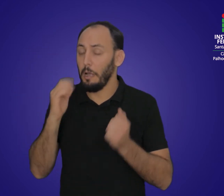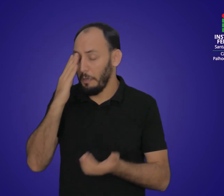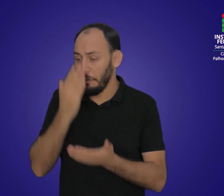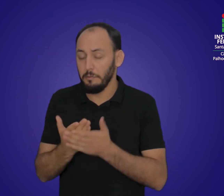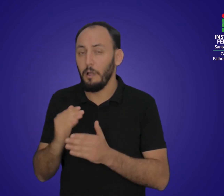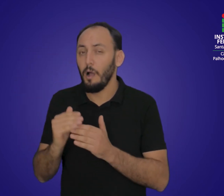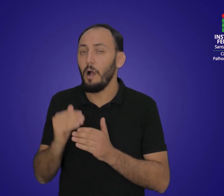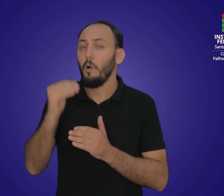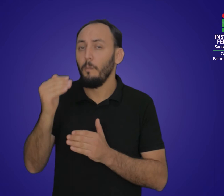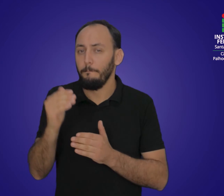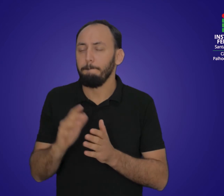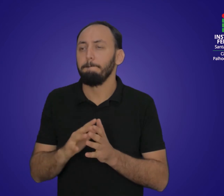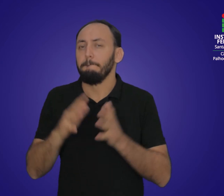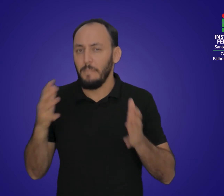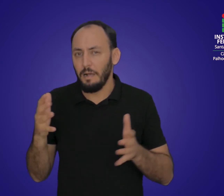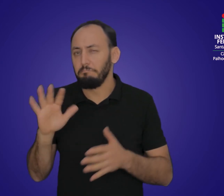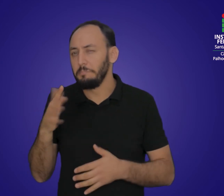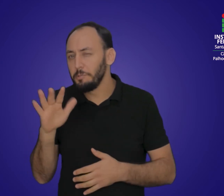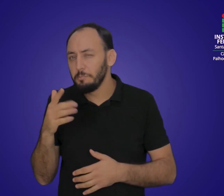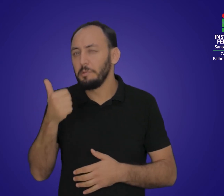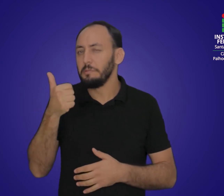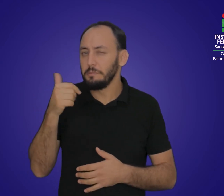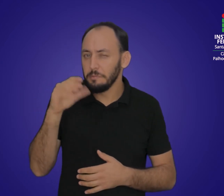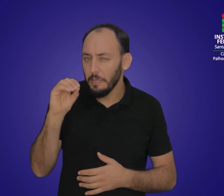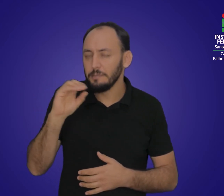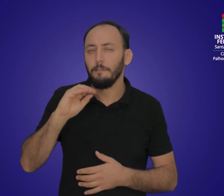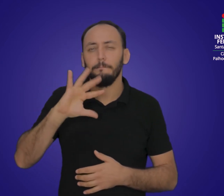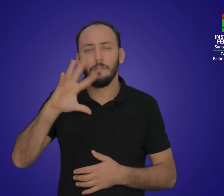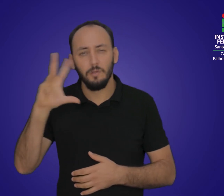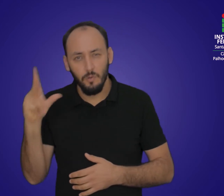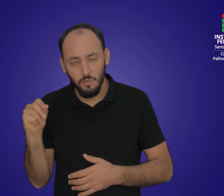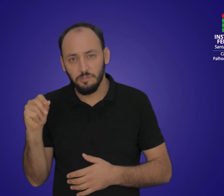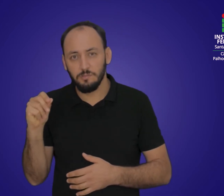Acredita-se que hoje esse número tenha aumentado para aproximadamente 10 milhões.